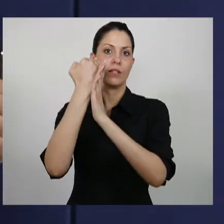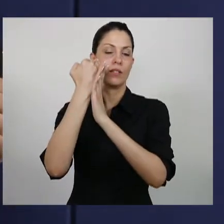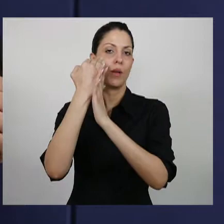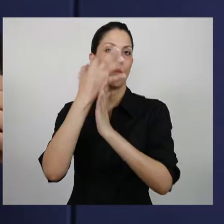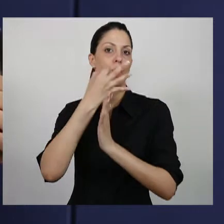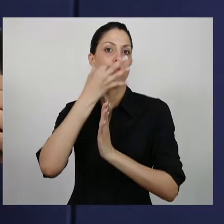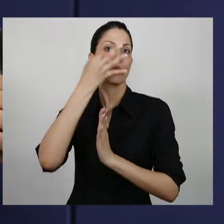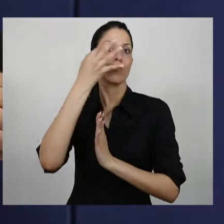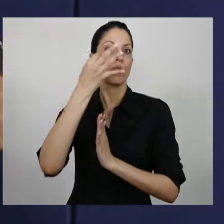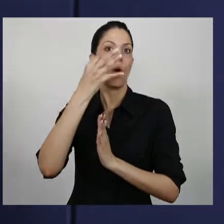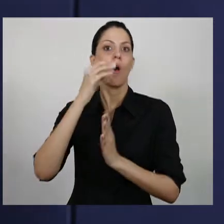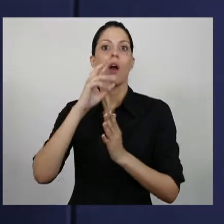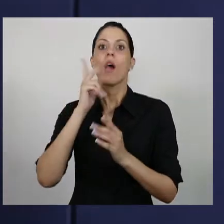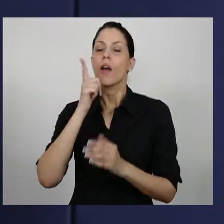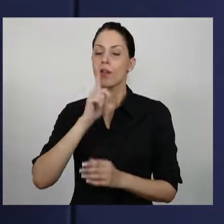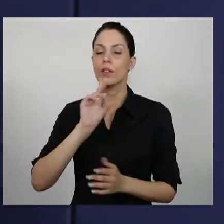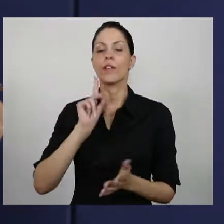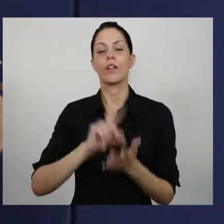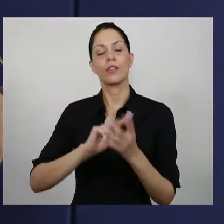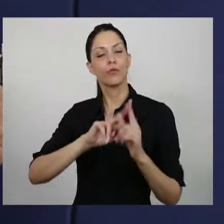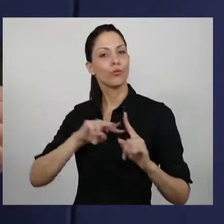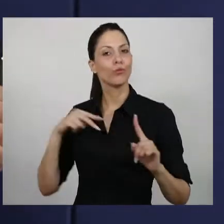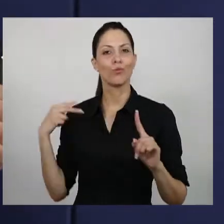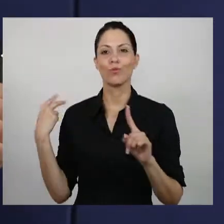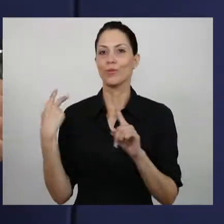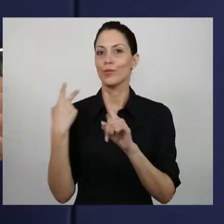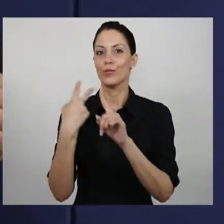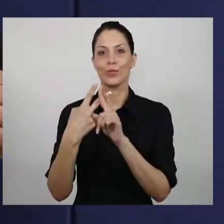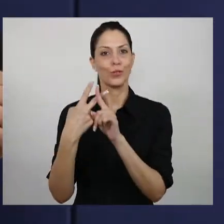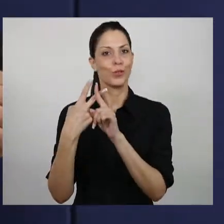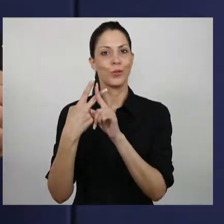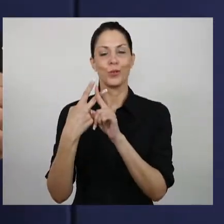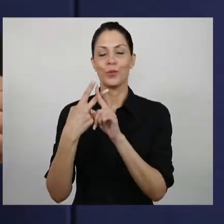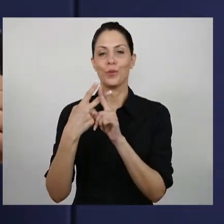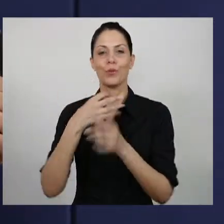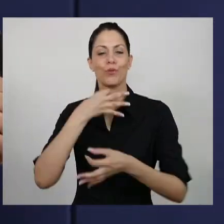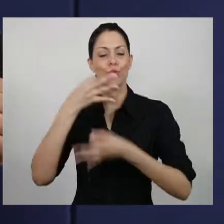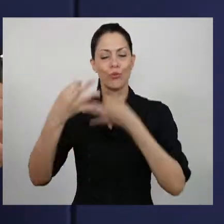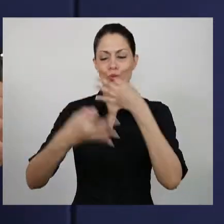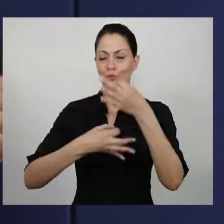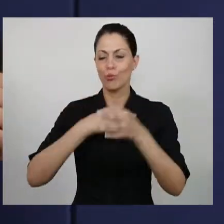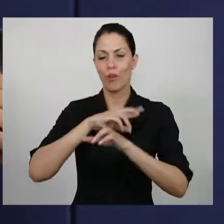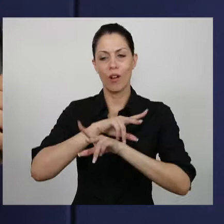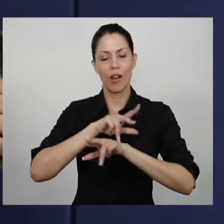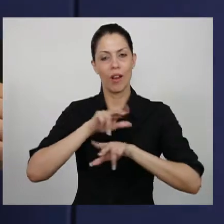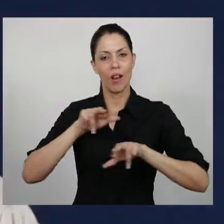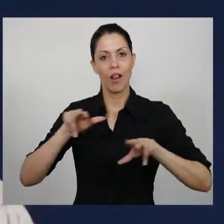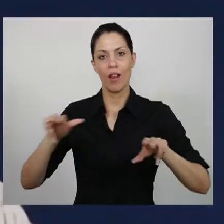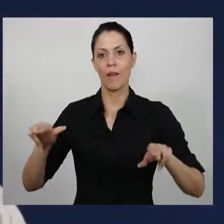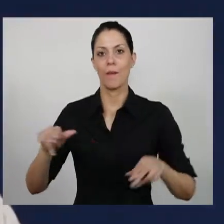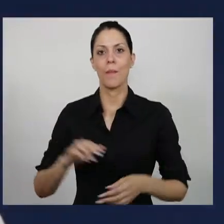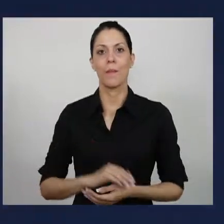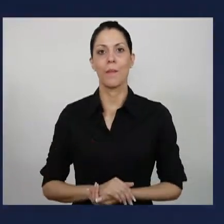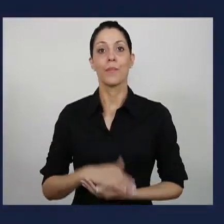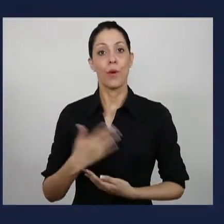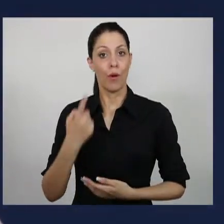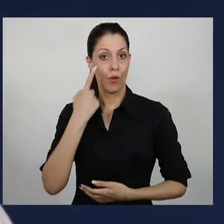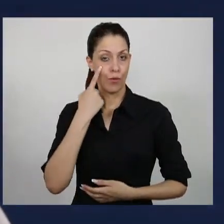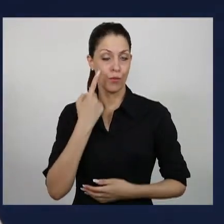Criaram assim o dobro de possibilidades que somente a trompa em Fá tinha antes.